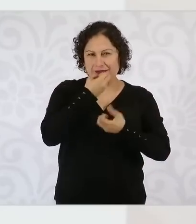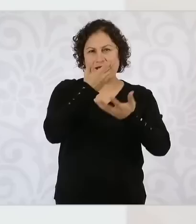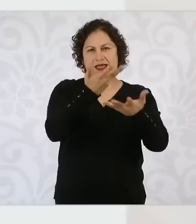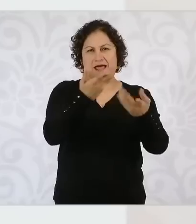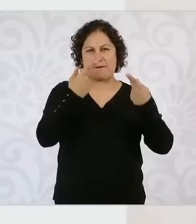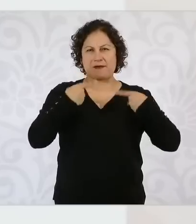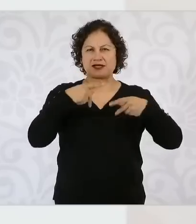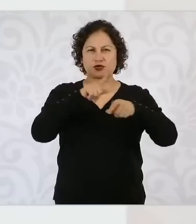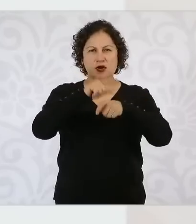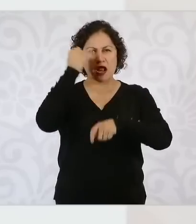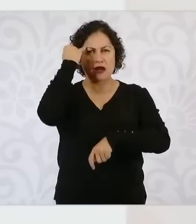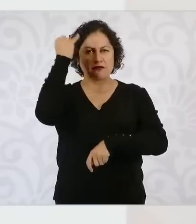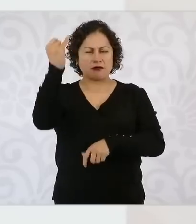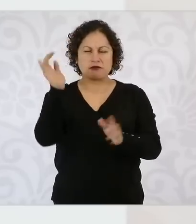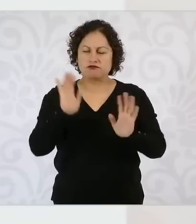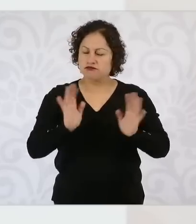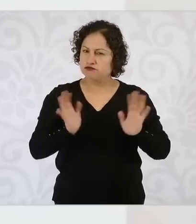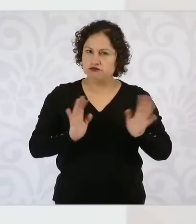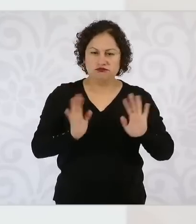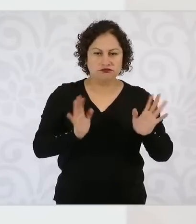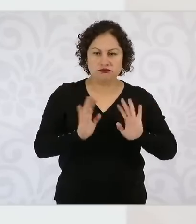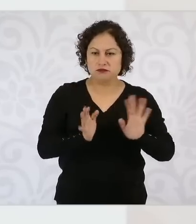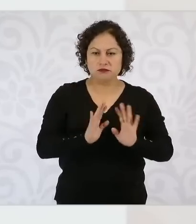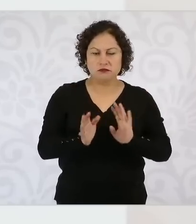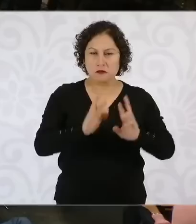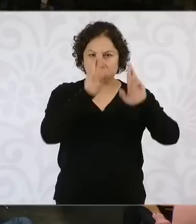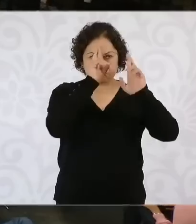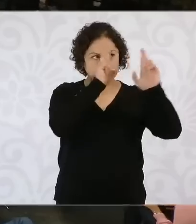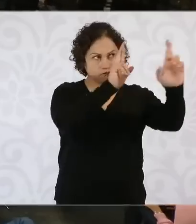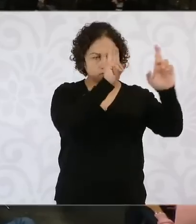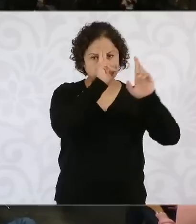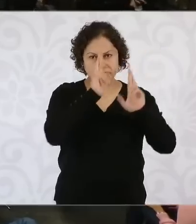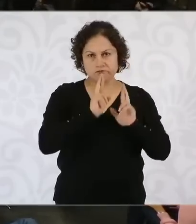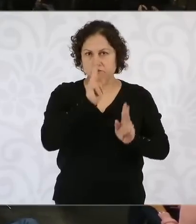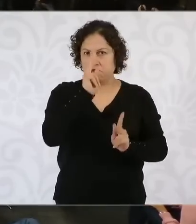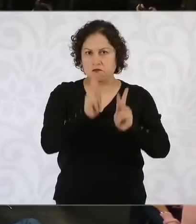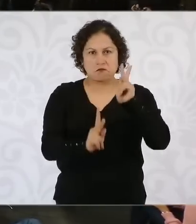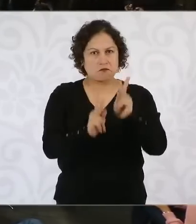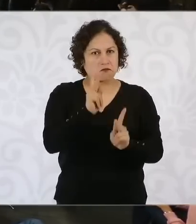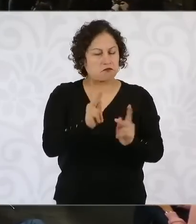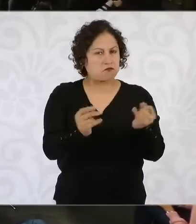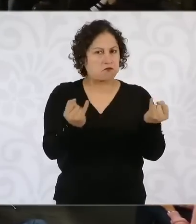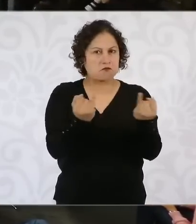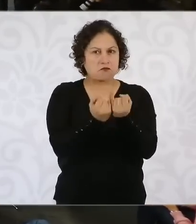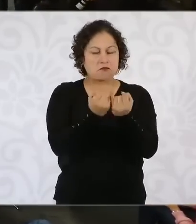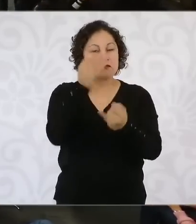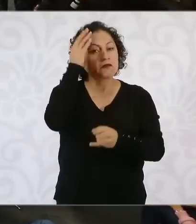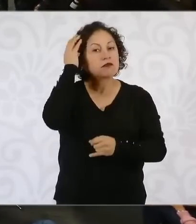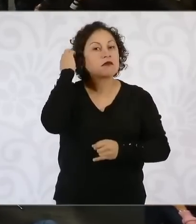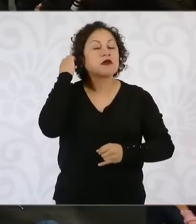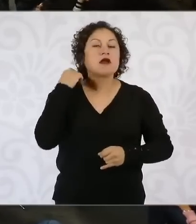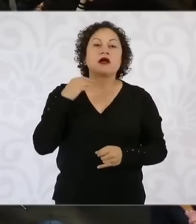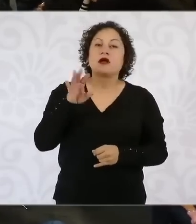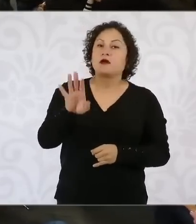fue respetuosa muy respetuosa la conversación en algún momento usted estuvo en coordinación con el